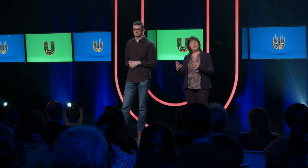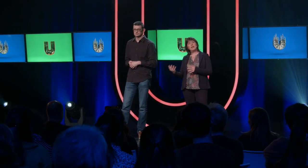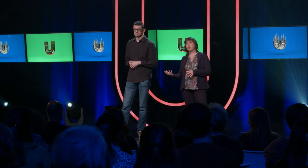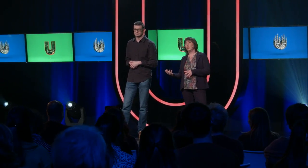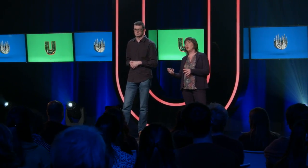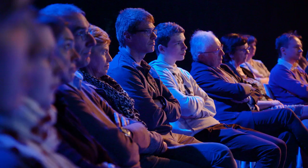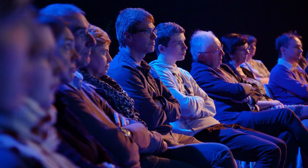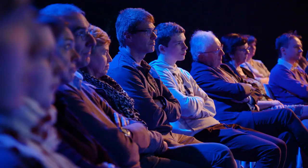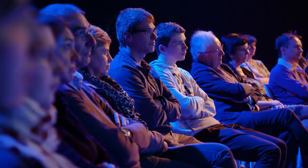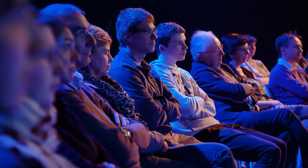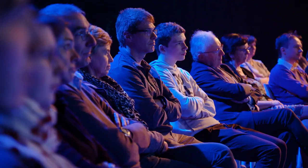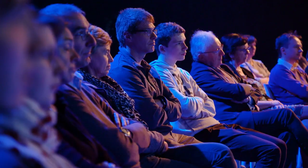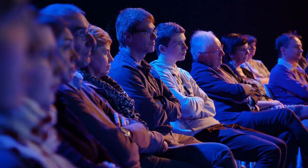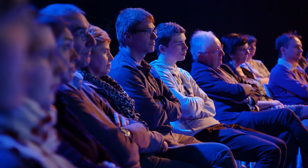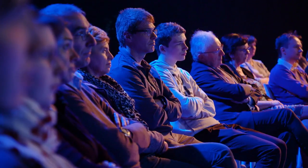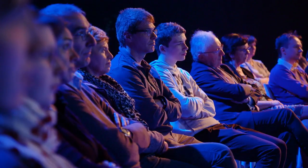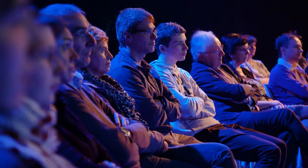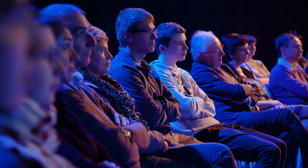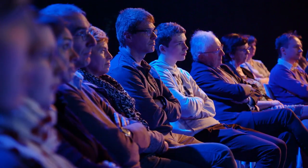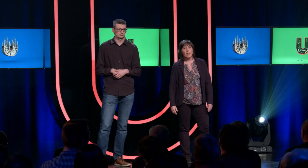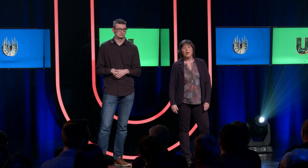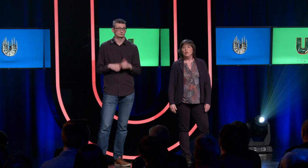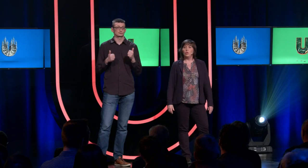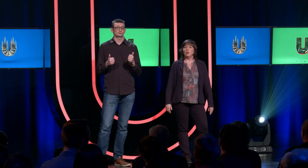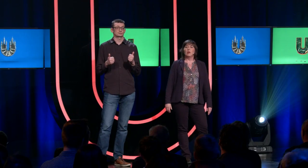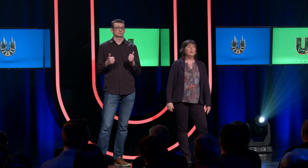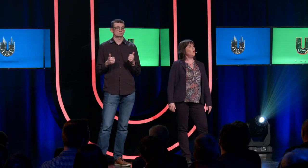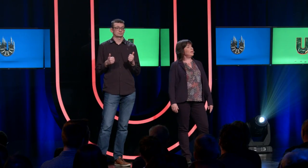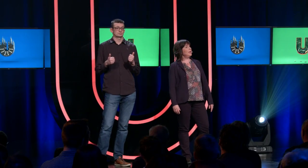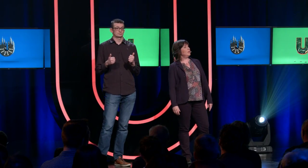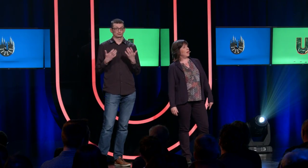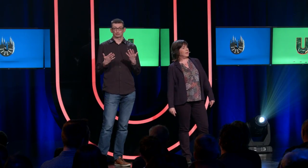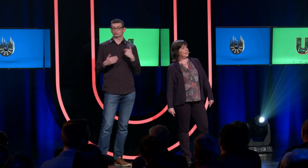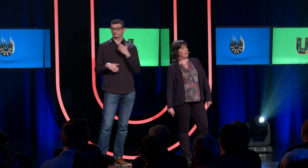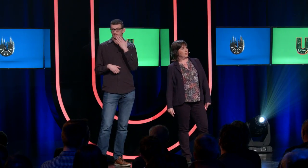maar zeker ook voor abstracte begrippen. Nu, mogen we eens een vraag stellen?